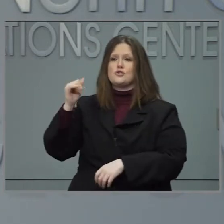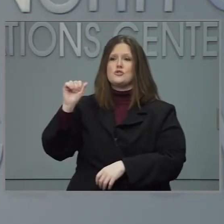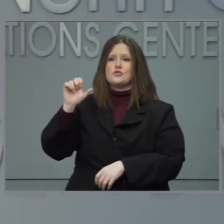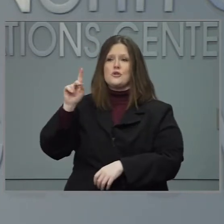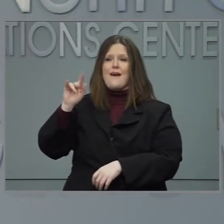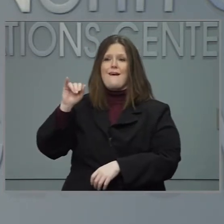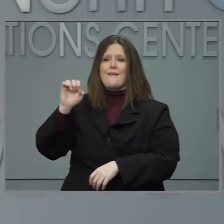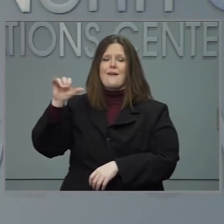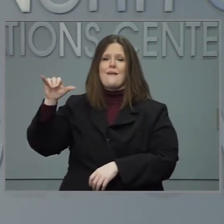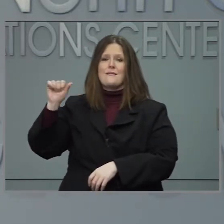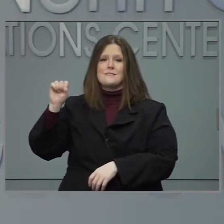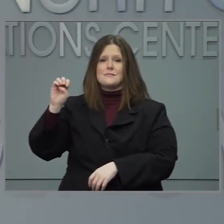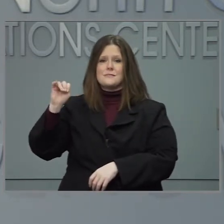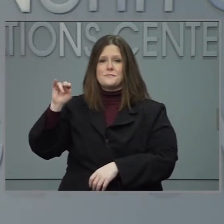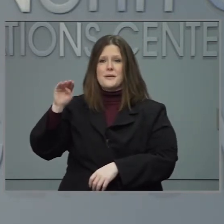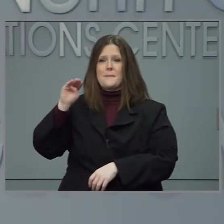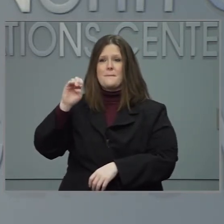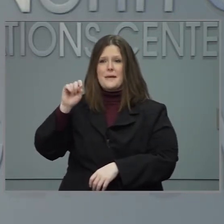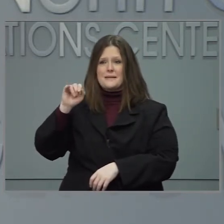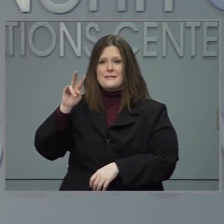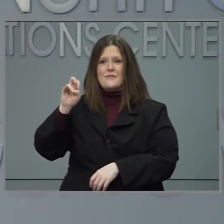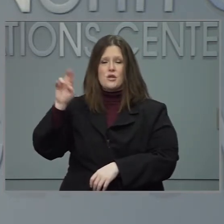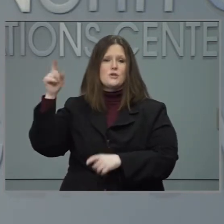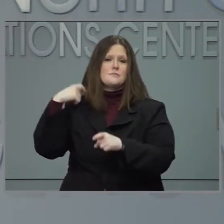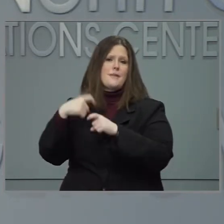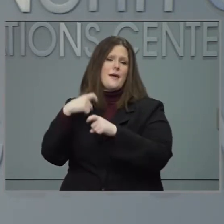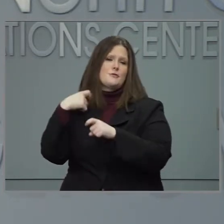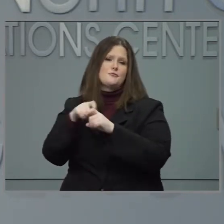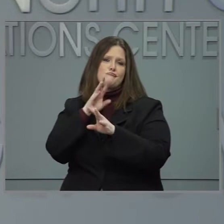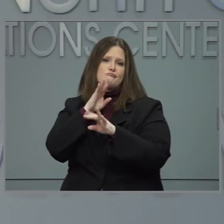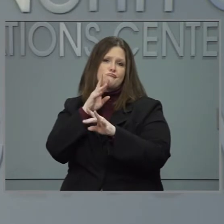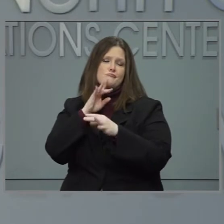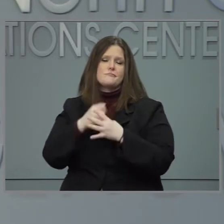Kinetic bien son nuestras intérpretes de español.